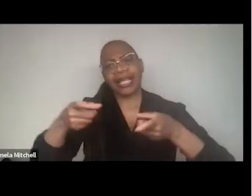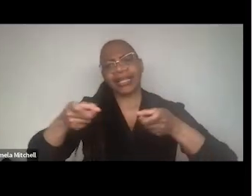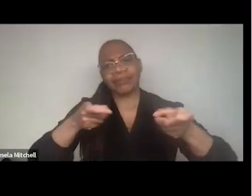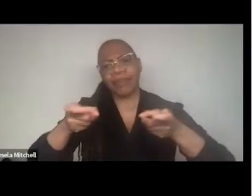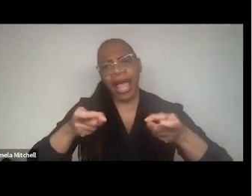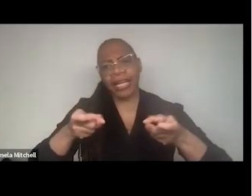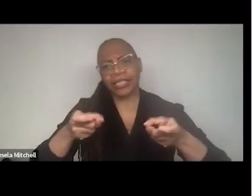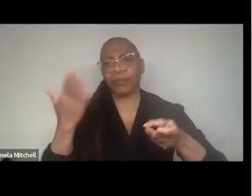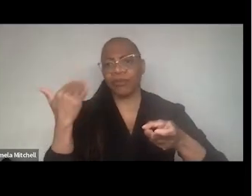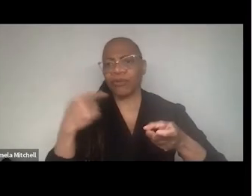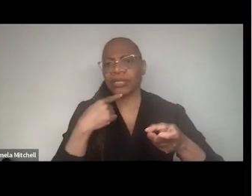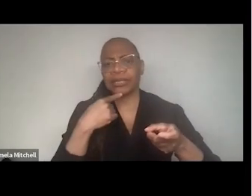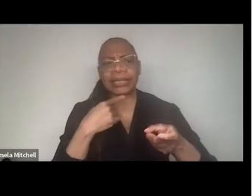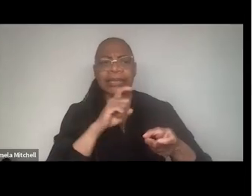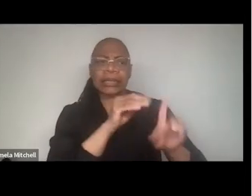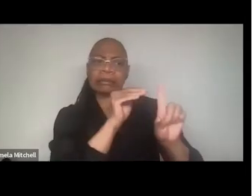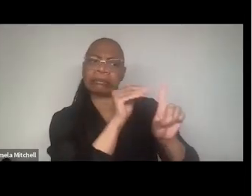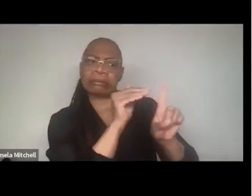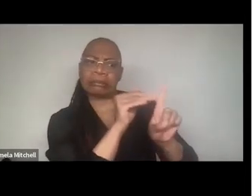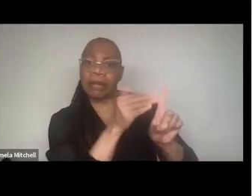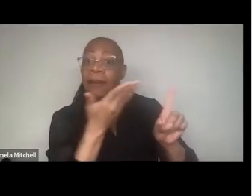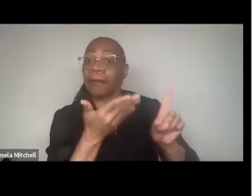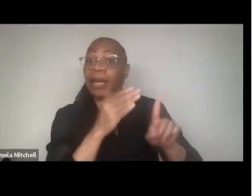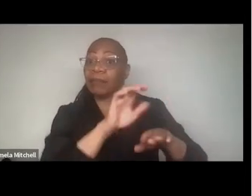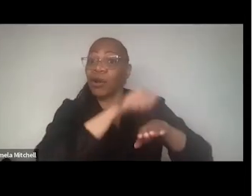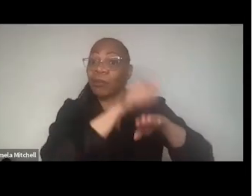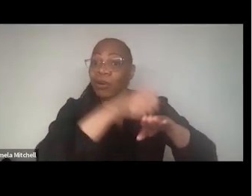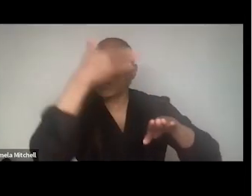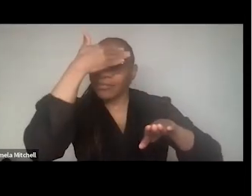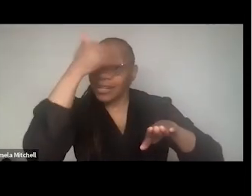o podrían olvidar citas, finanzas, impulsos.